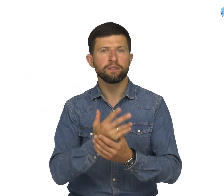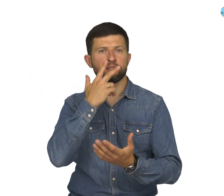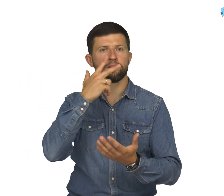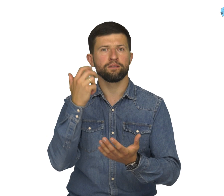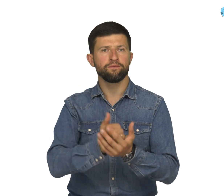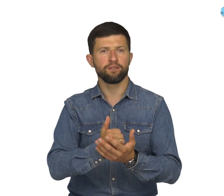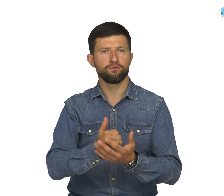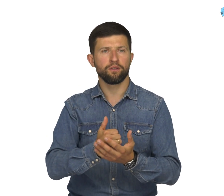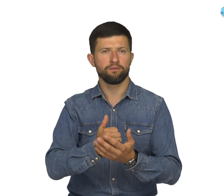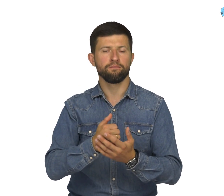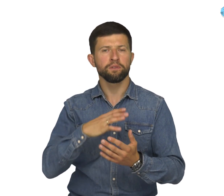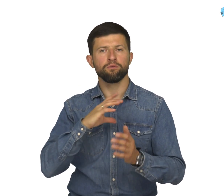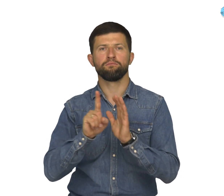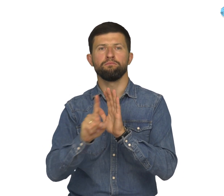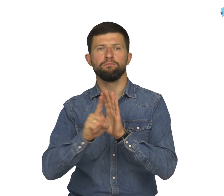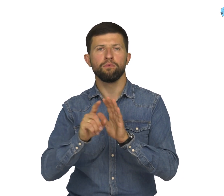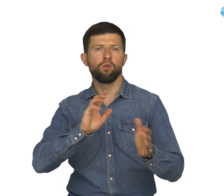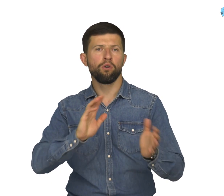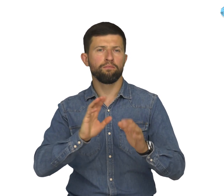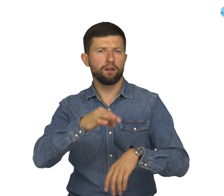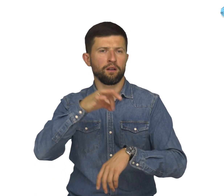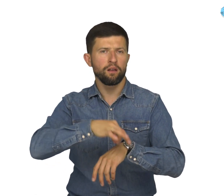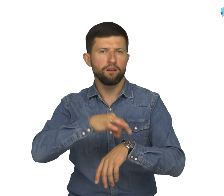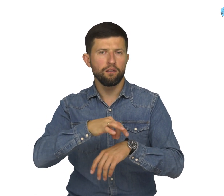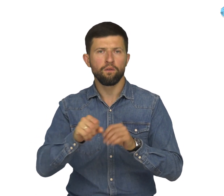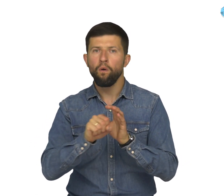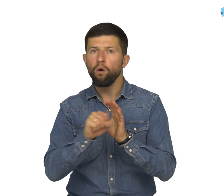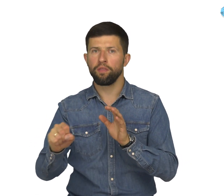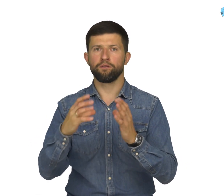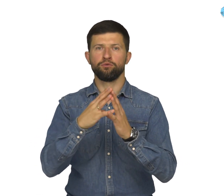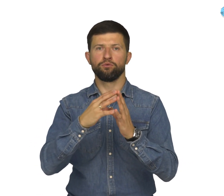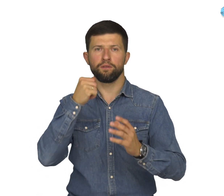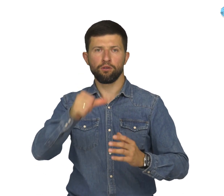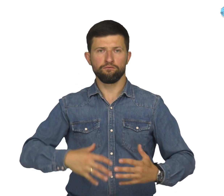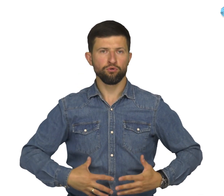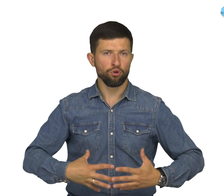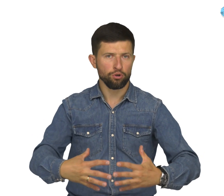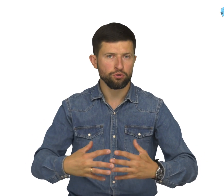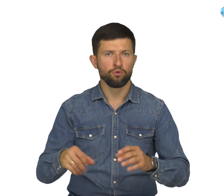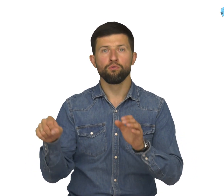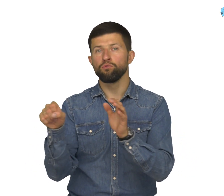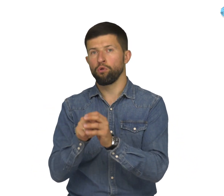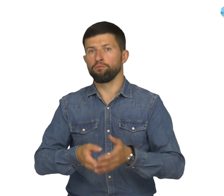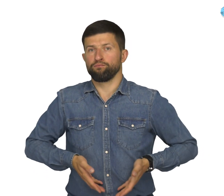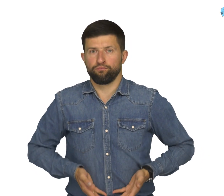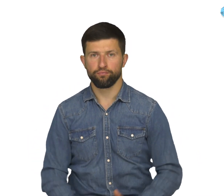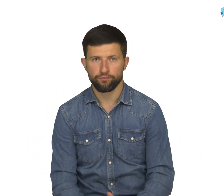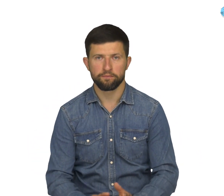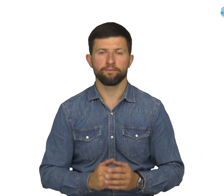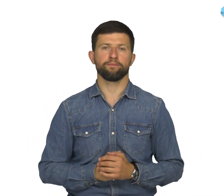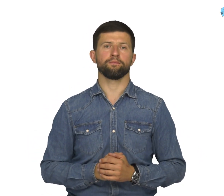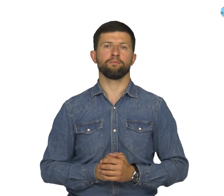należy dołączyć zaświadczenie o pozostawaniu matki dziecka pod opieką medyczną od 10 tygodnia ciąży do dnia porodu.